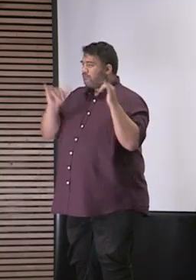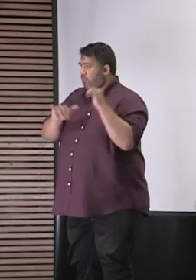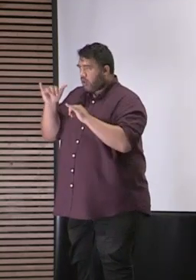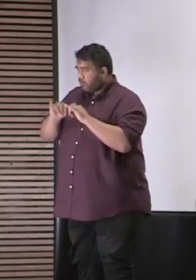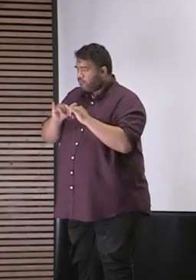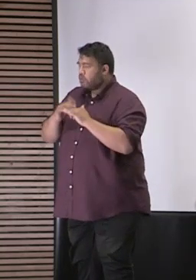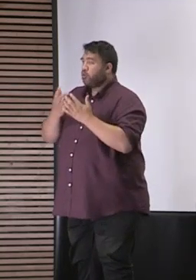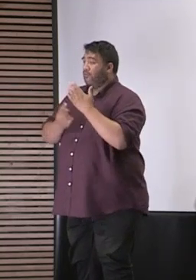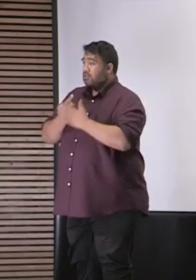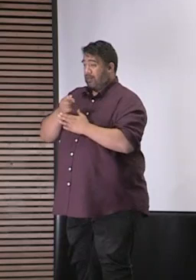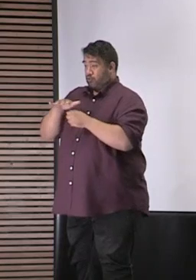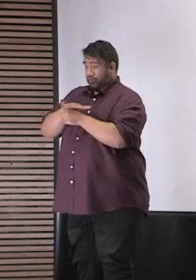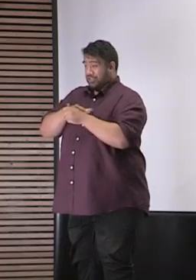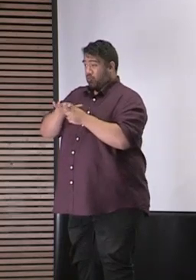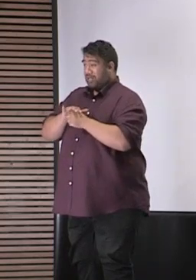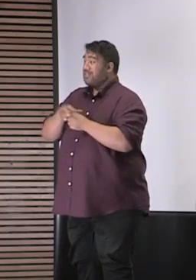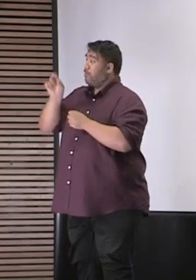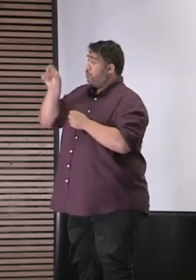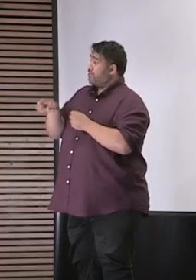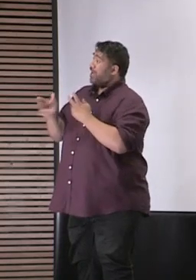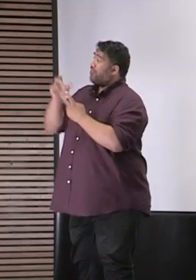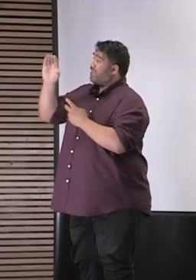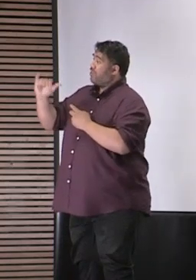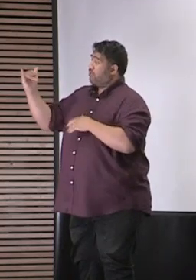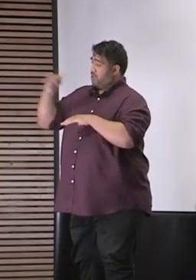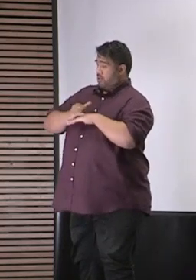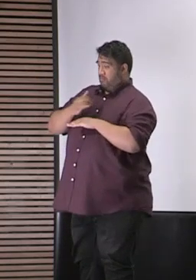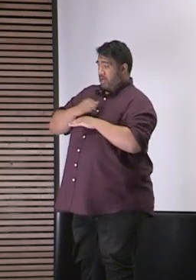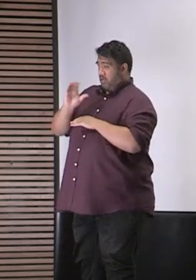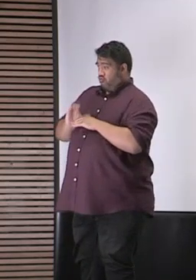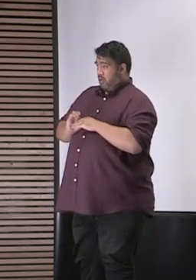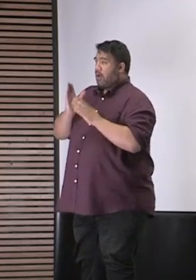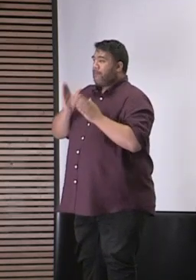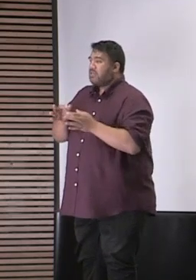Director General puede hacer un